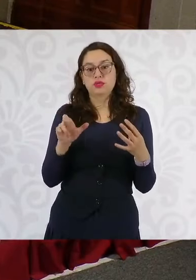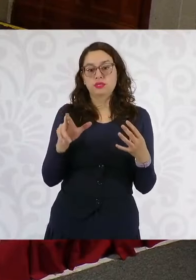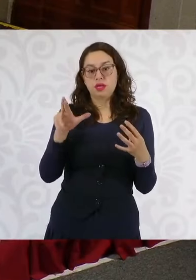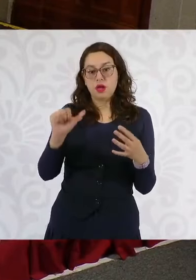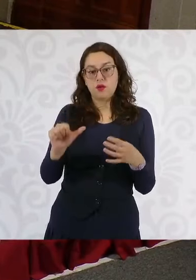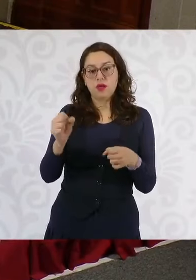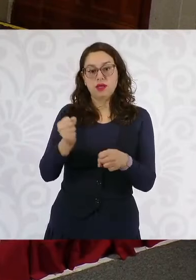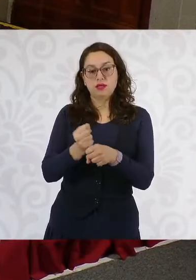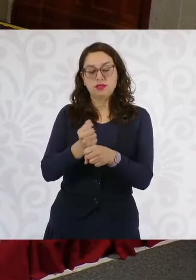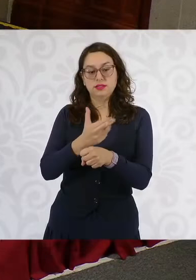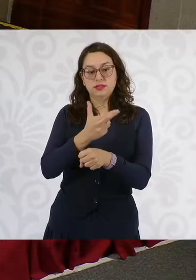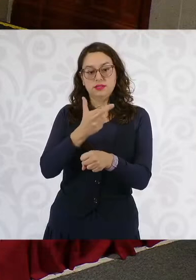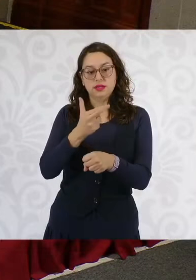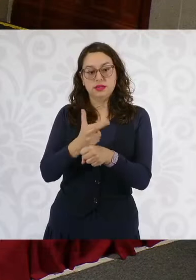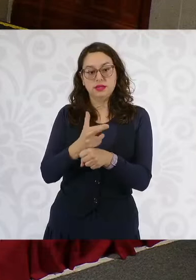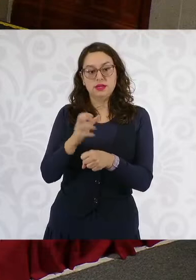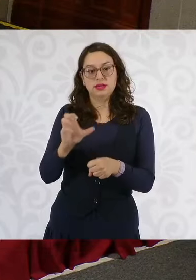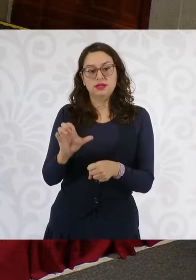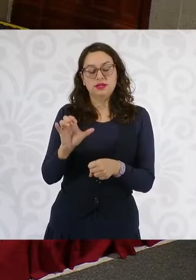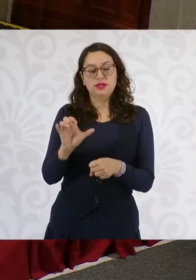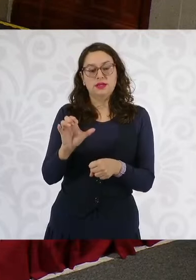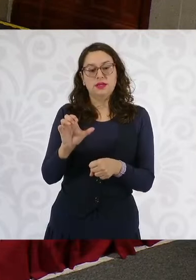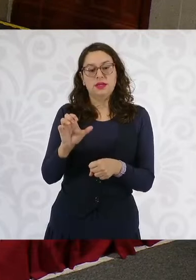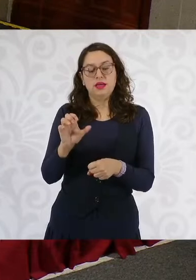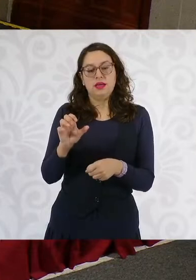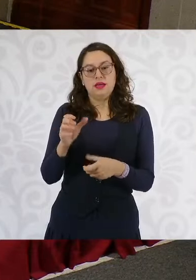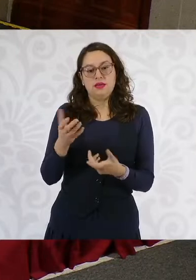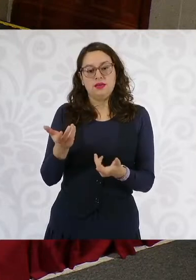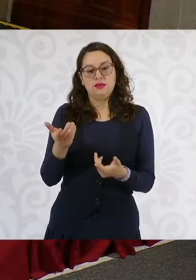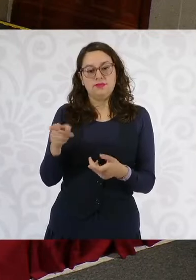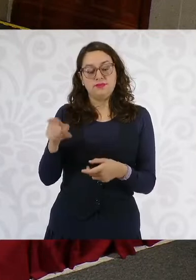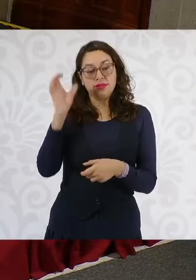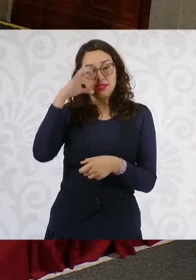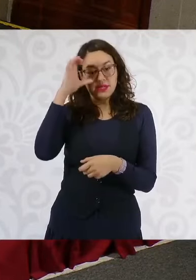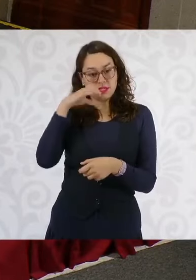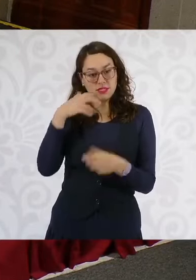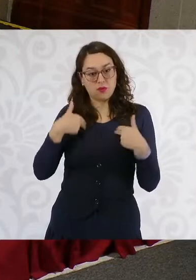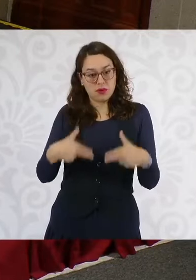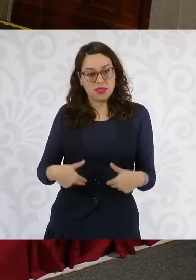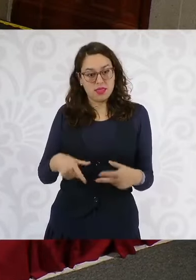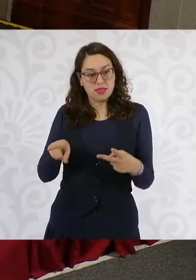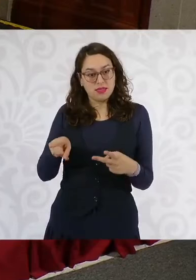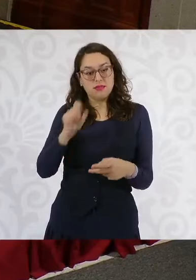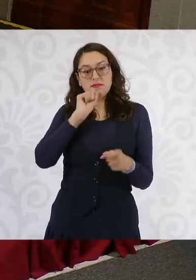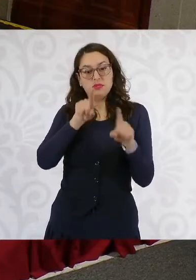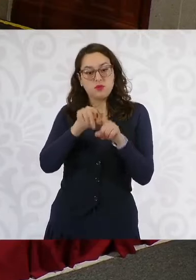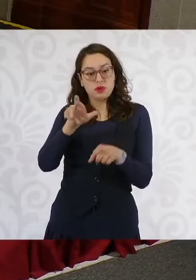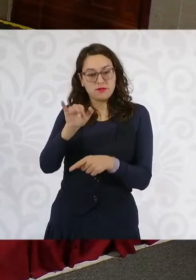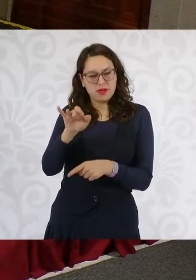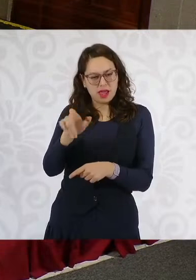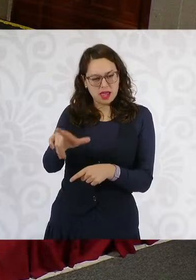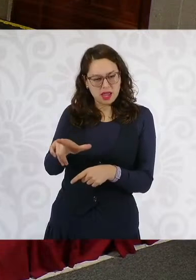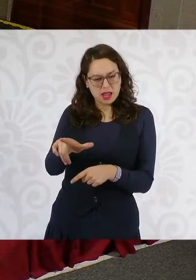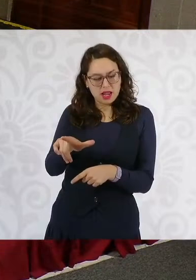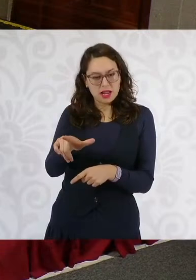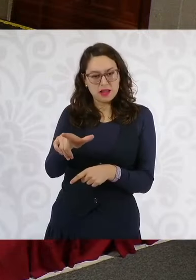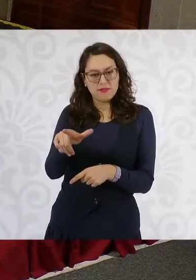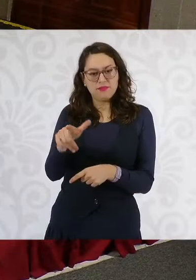de ciencia humanidades tecnología e Innovación Rafael garayoa coordinador técnico del proyecto